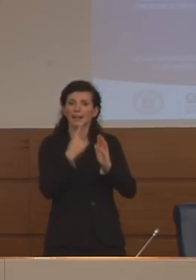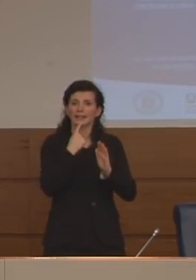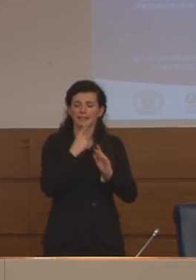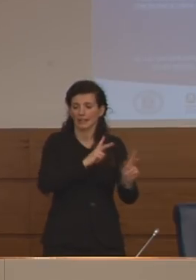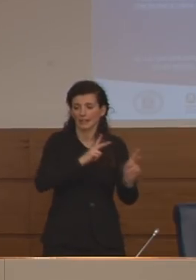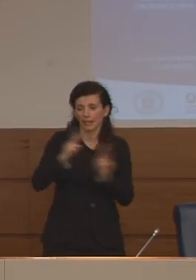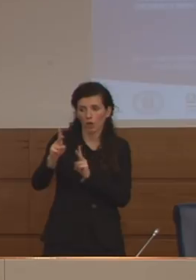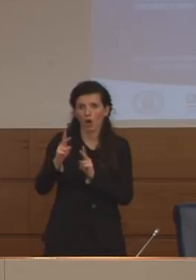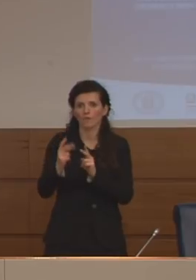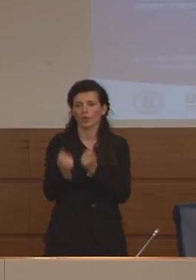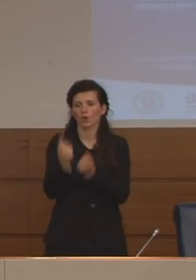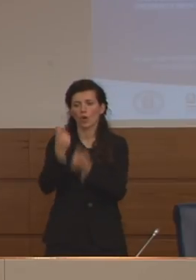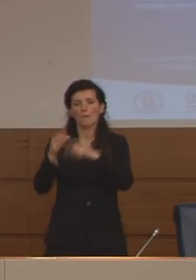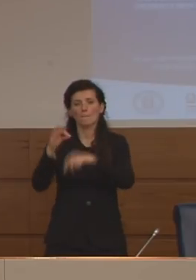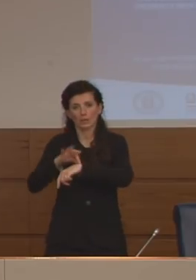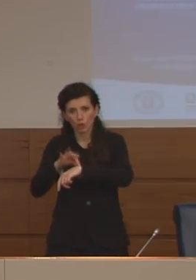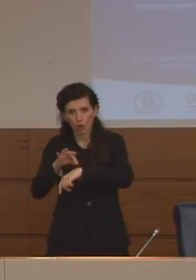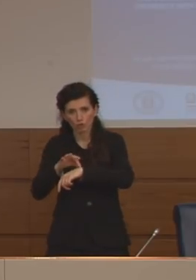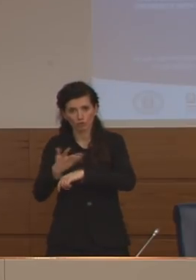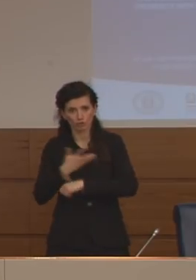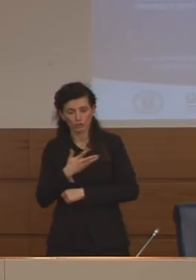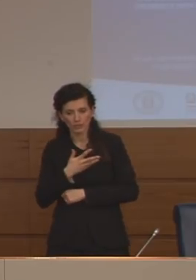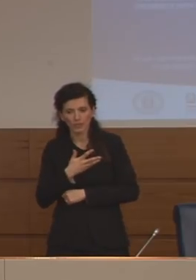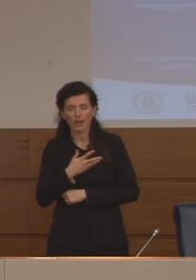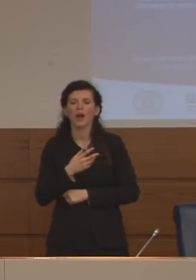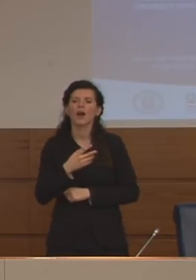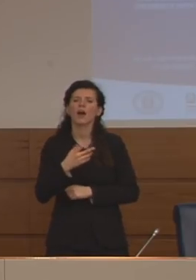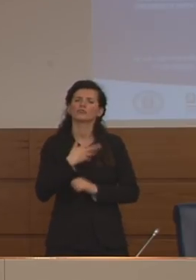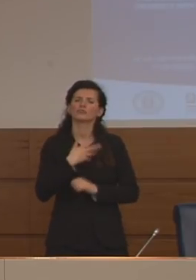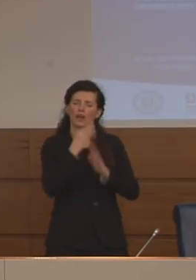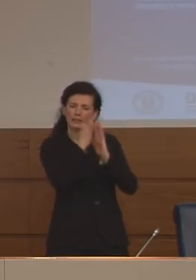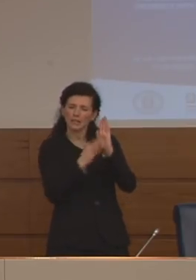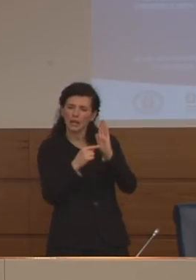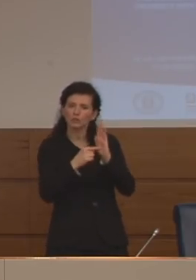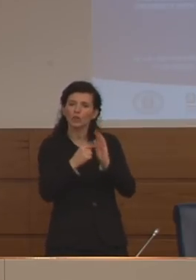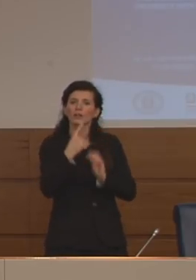abbiamo l'indicatore che ci mostra i decessi che avvengono ogni giorno.